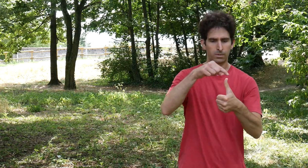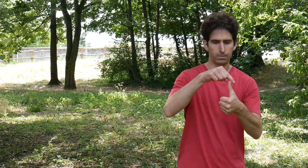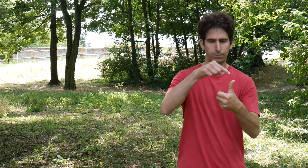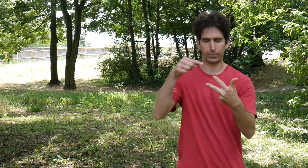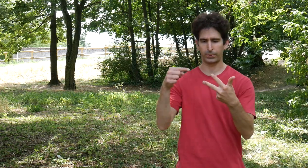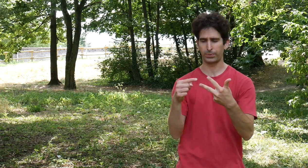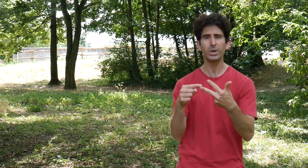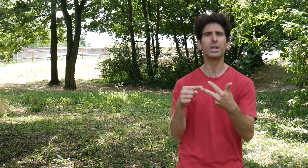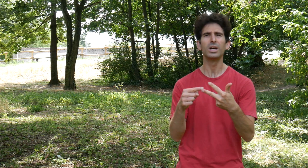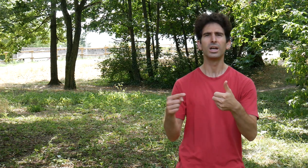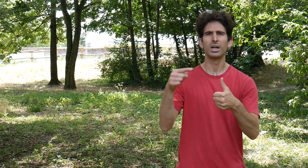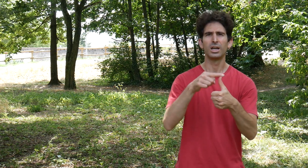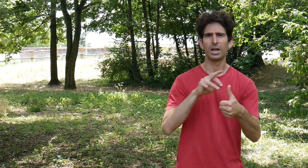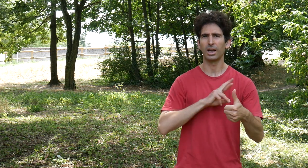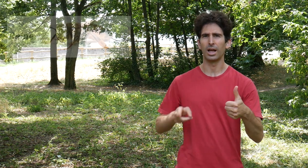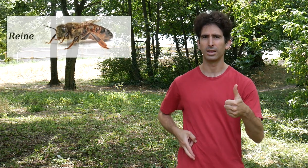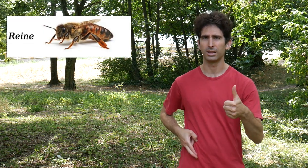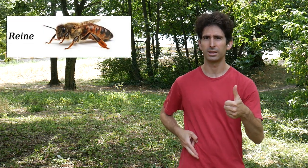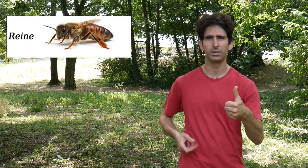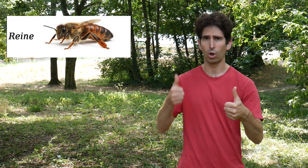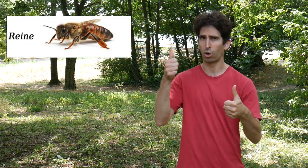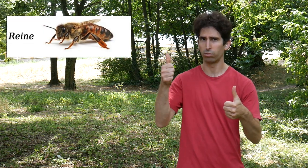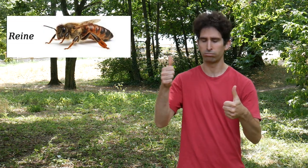Il y a trois catégories : la reine (1),